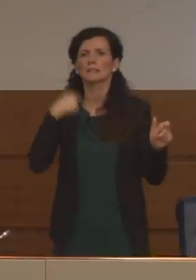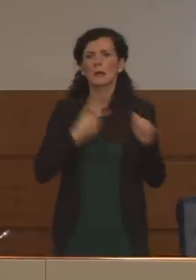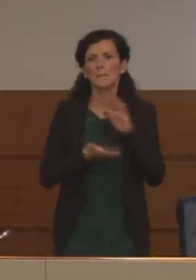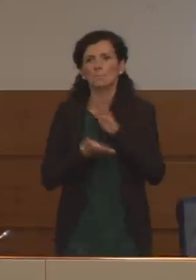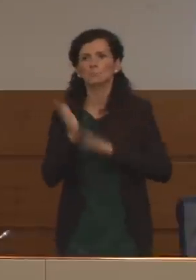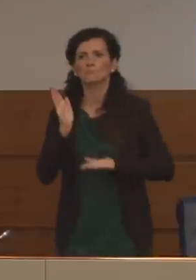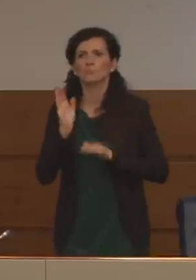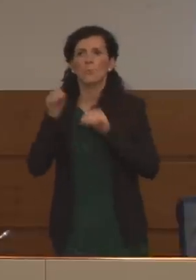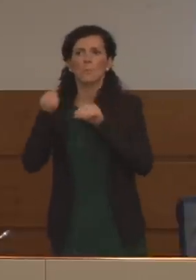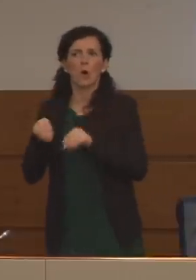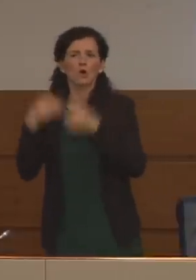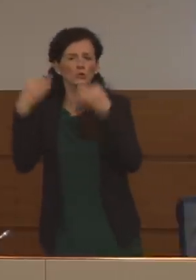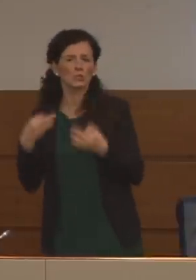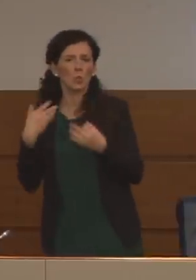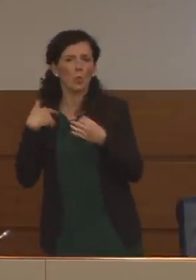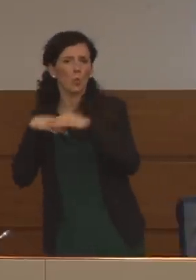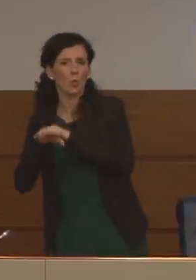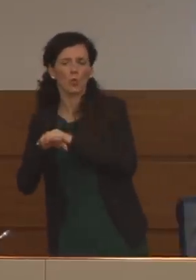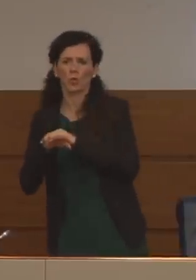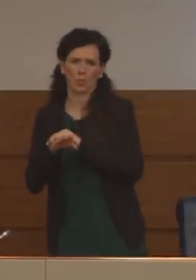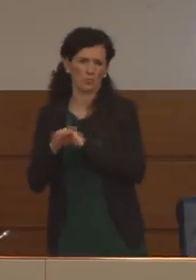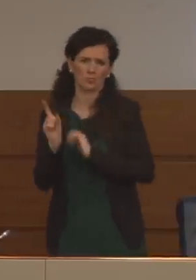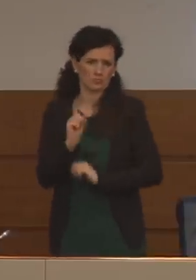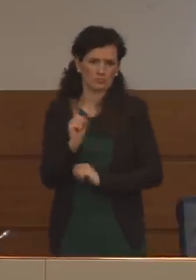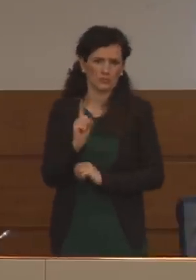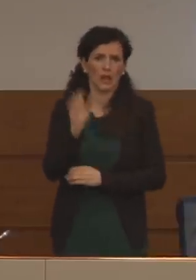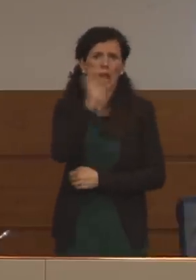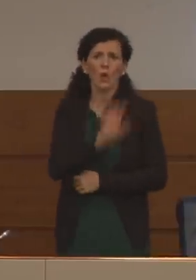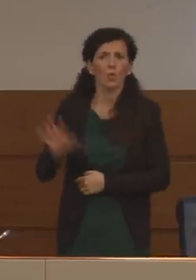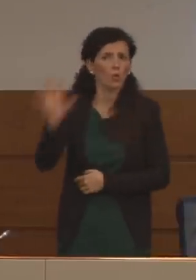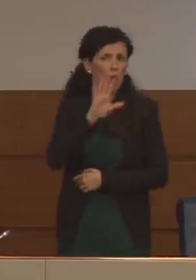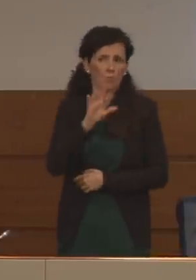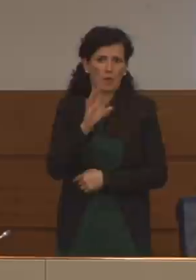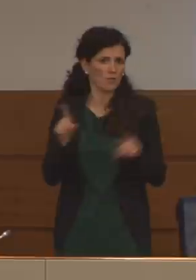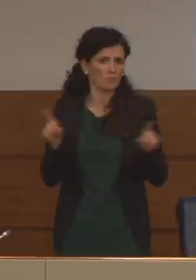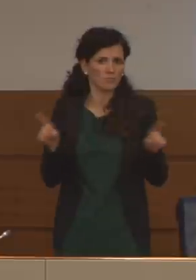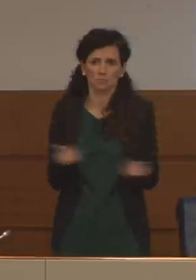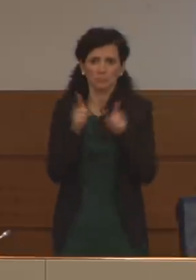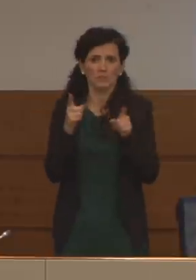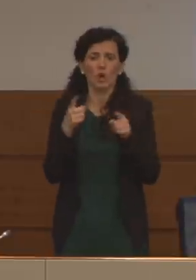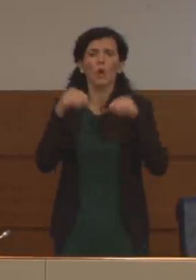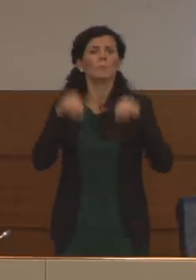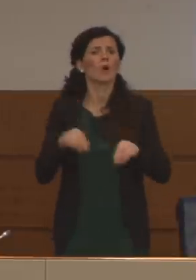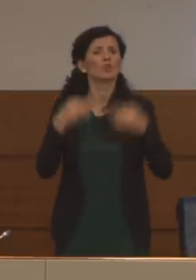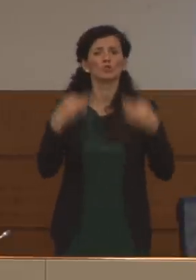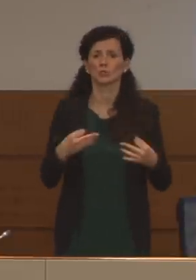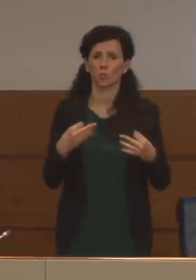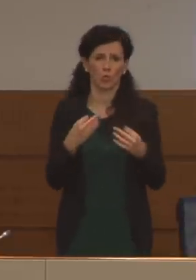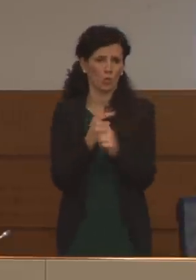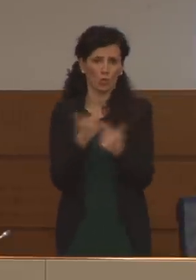come stiamo vedendo e quindi l'unico modo per vincere assieme questa